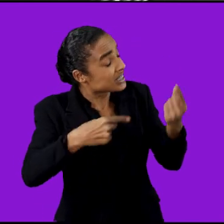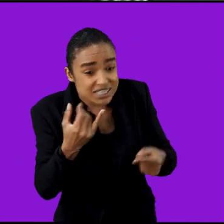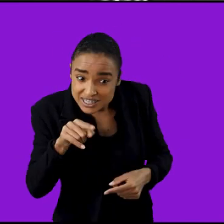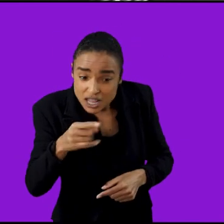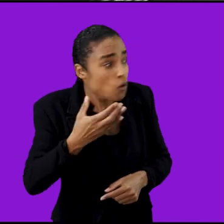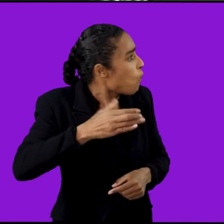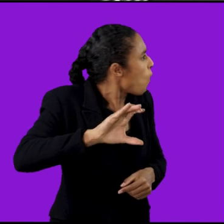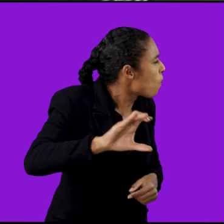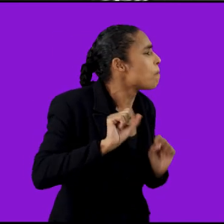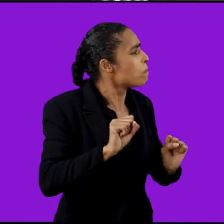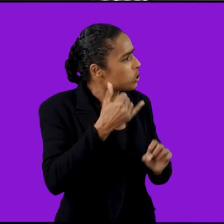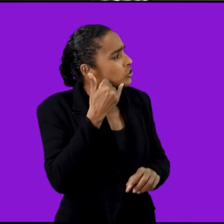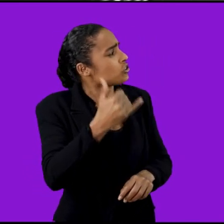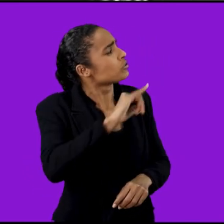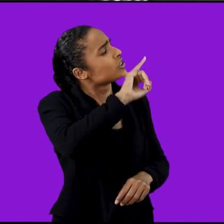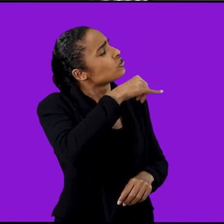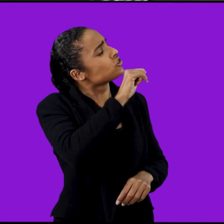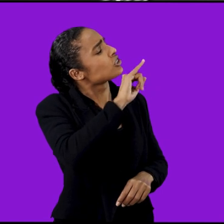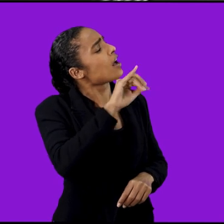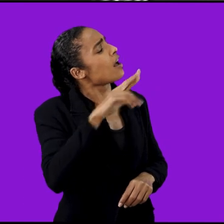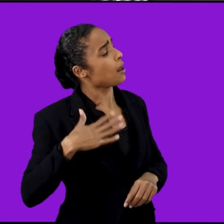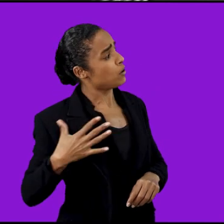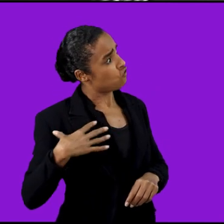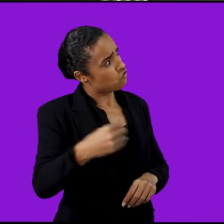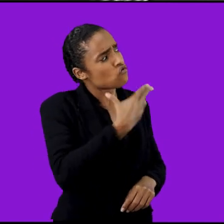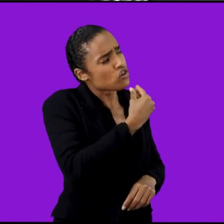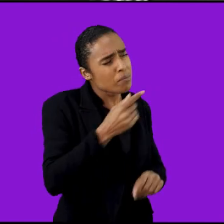“Se meu cunhado não atender, cê pode ligar pro Jairzinho. Mas ele tá longe, mas cê